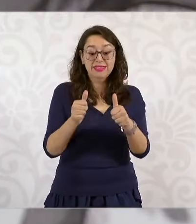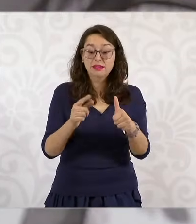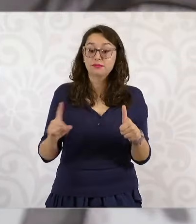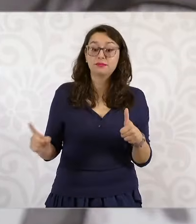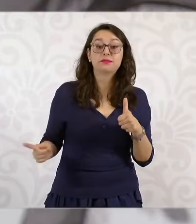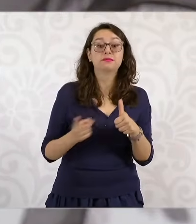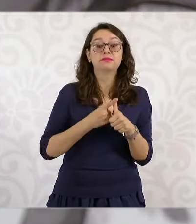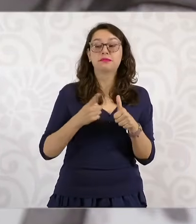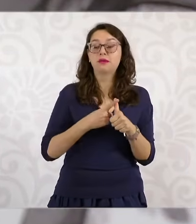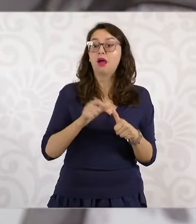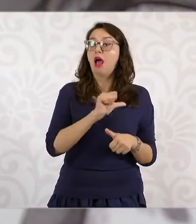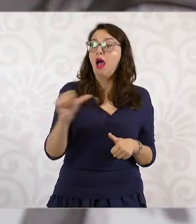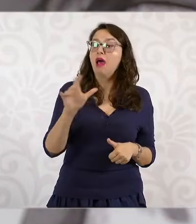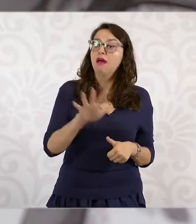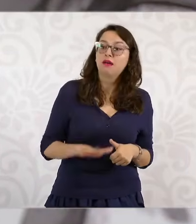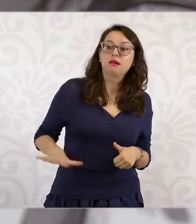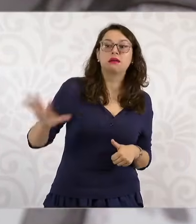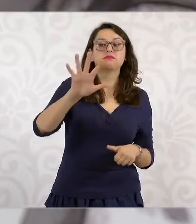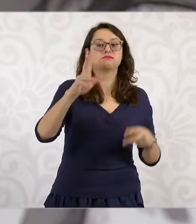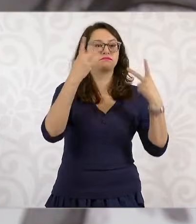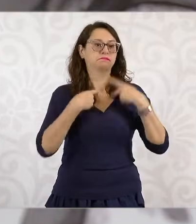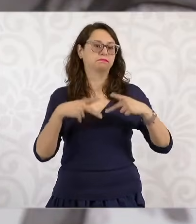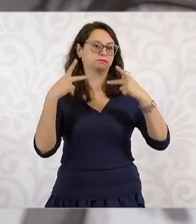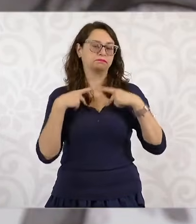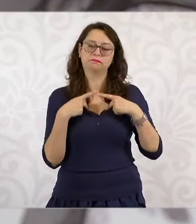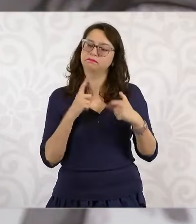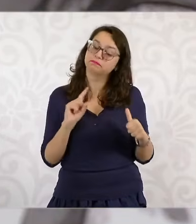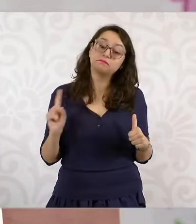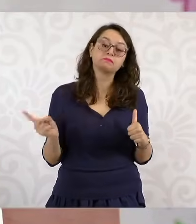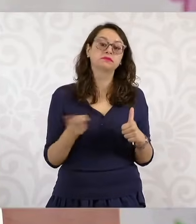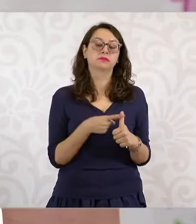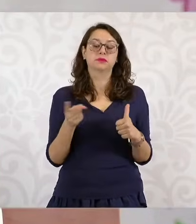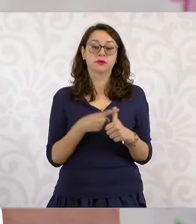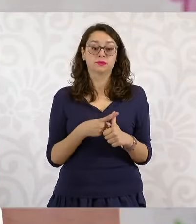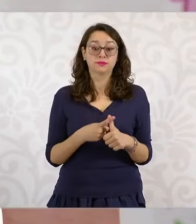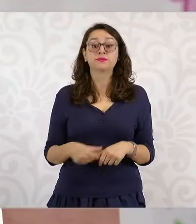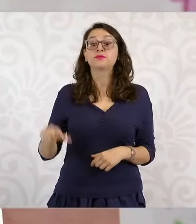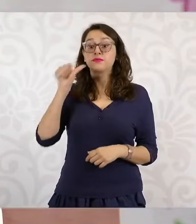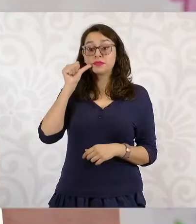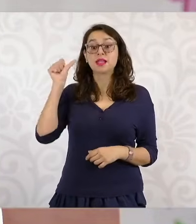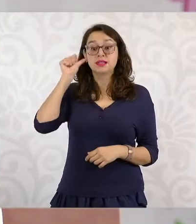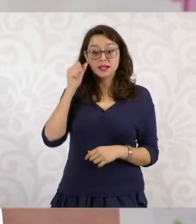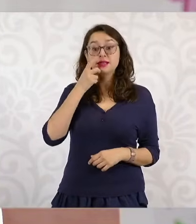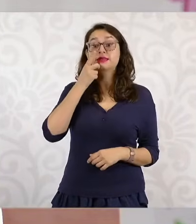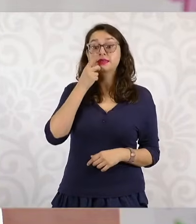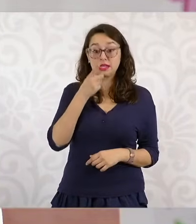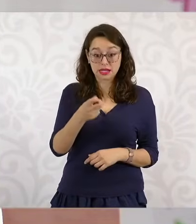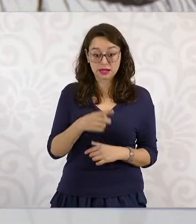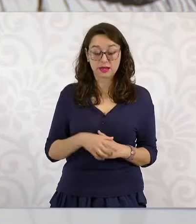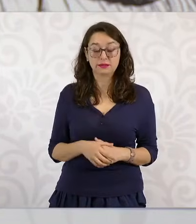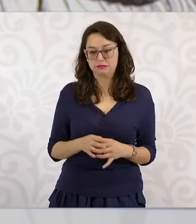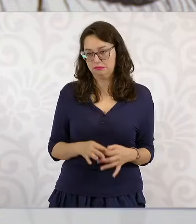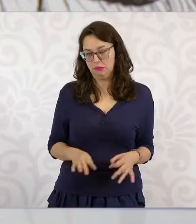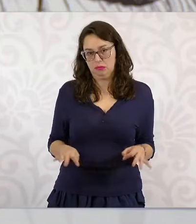Como lo dije ayer, a mí me parece muy muy relevante que un documento que salió publicado